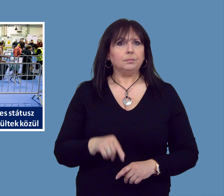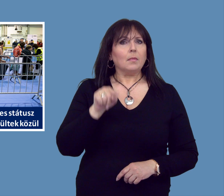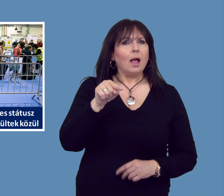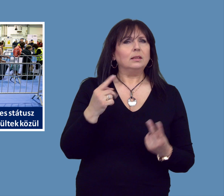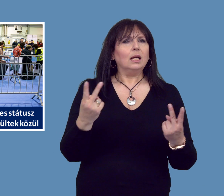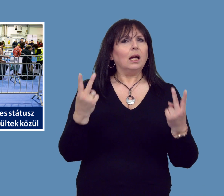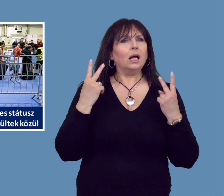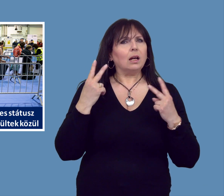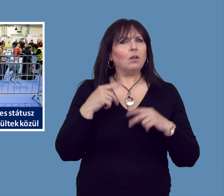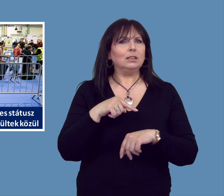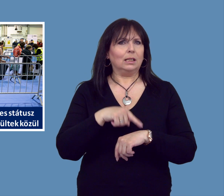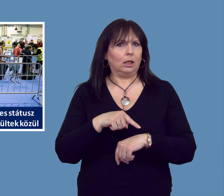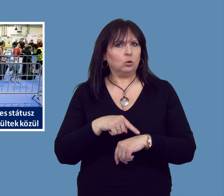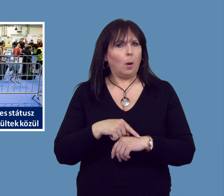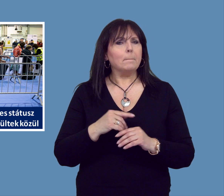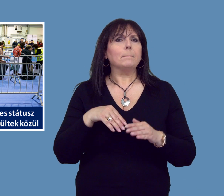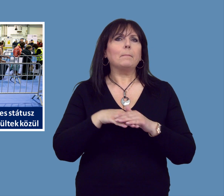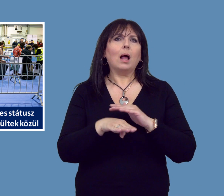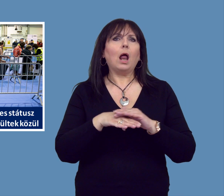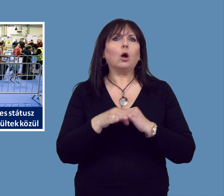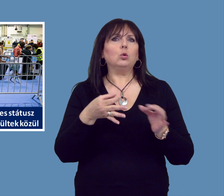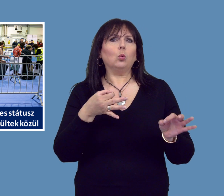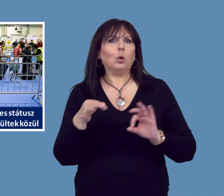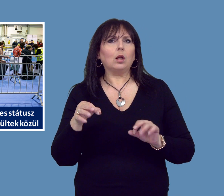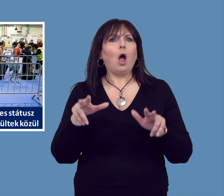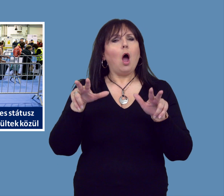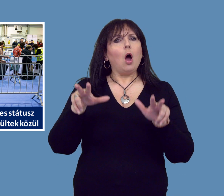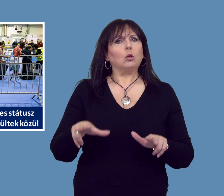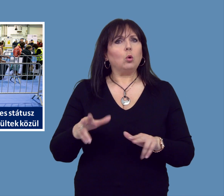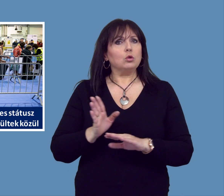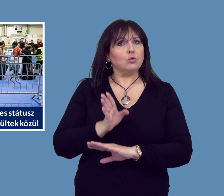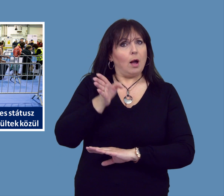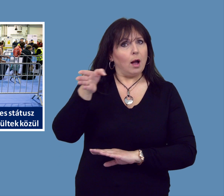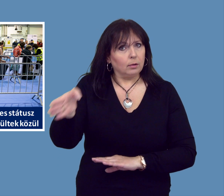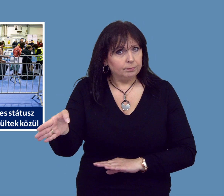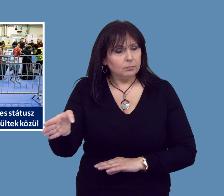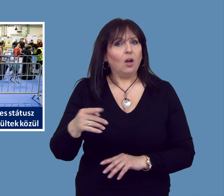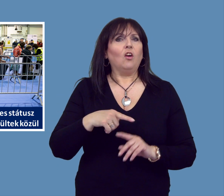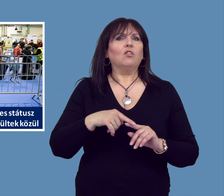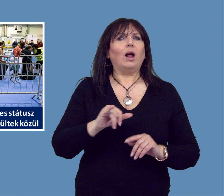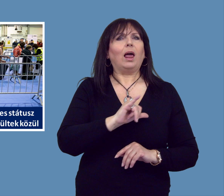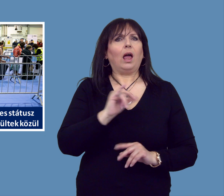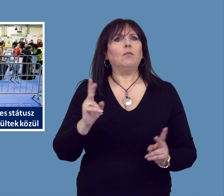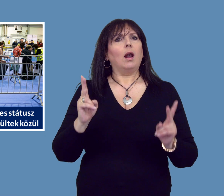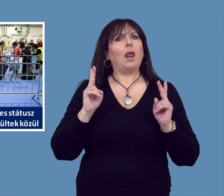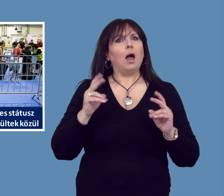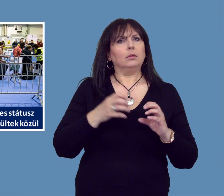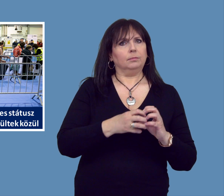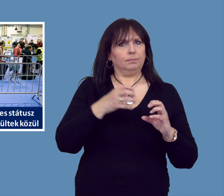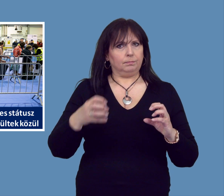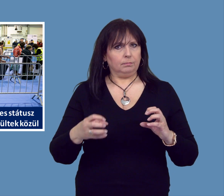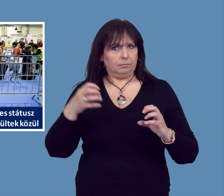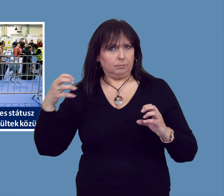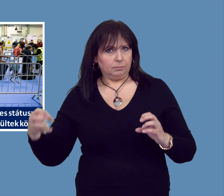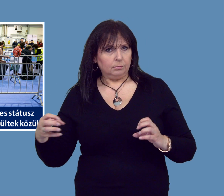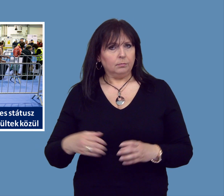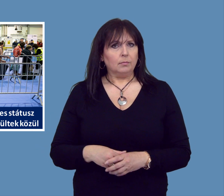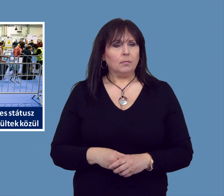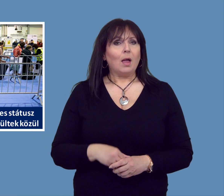Az érvényességi időt a menekültügyi hatóság - az ideiglenes védelem további időtartamára, alkalmanként legfeljebb fél évvel - hivatalból hosszabbítja meg,